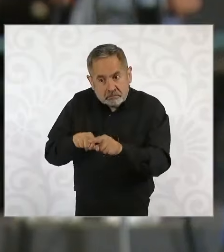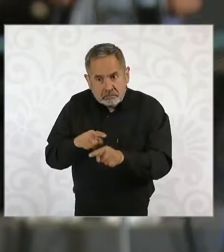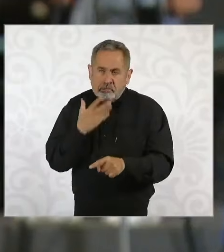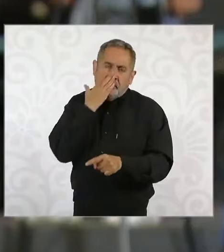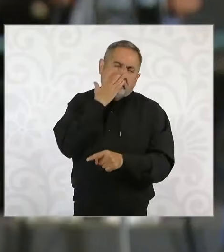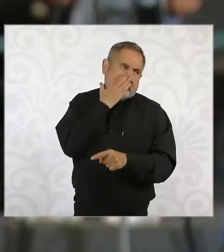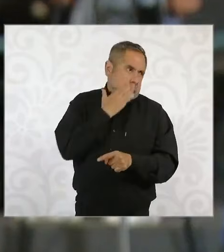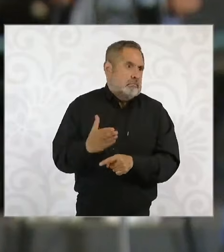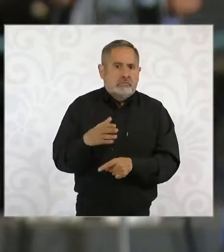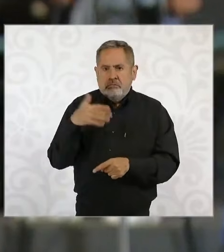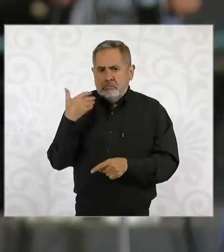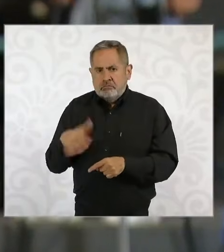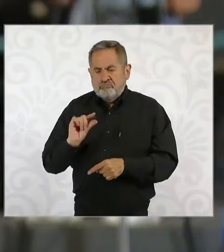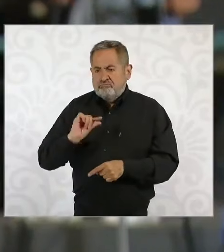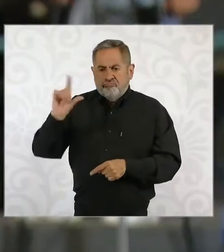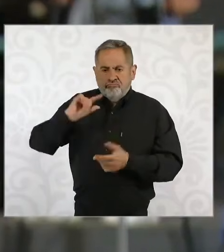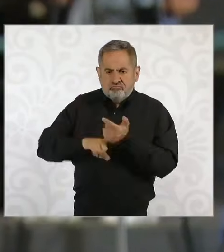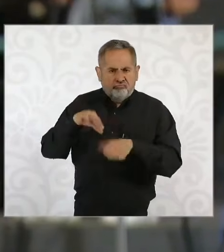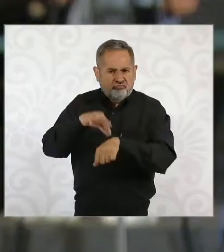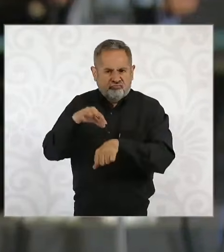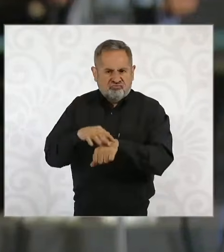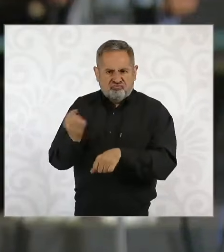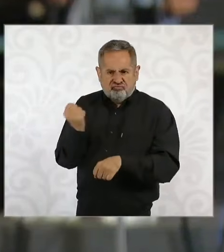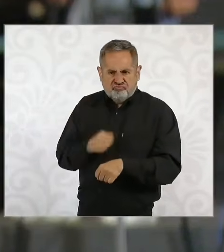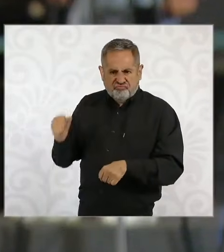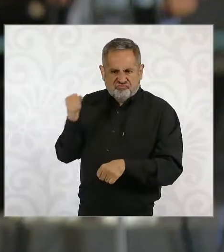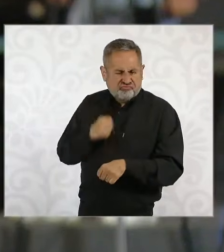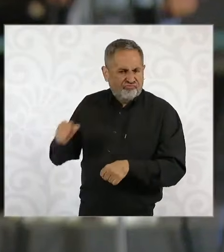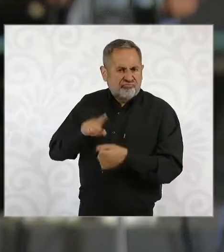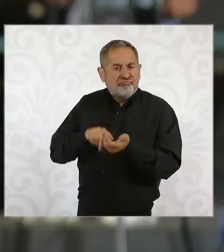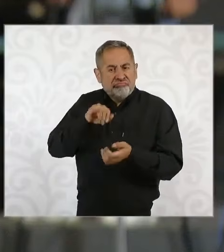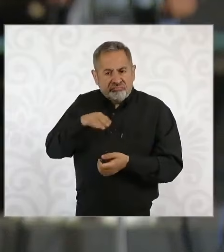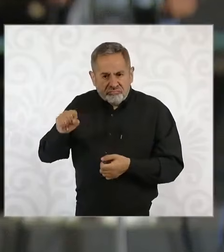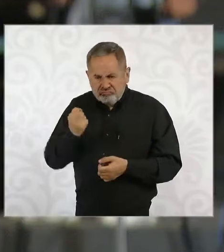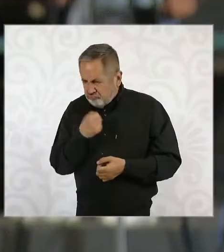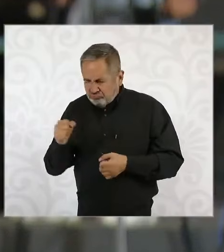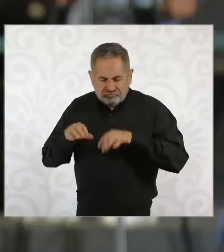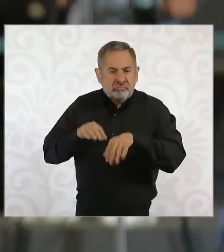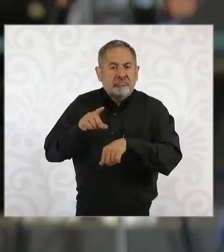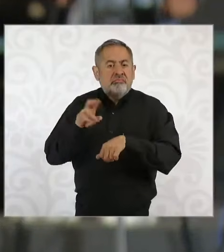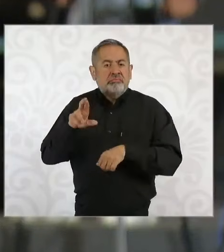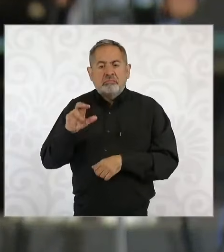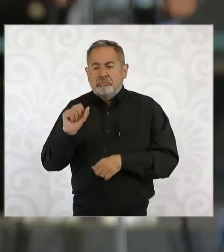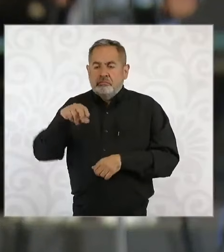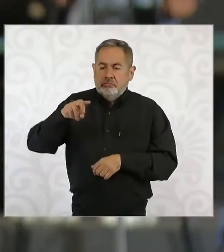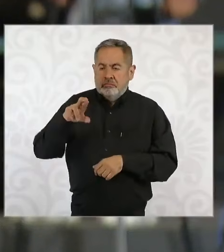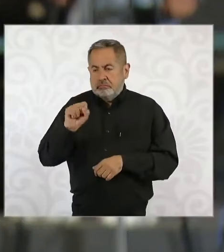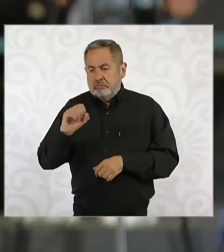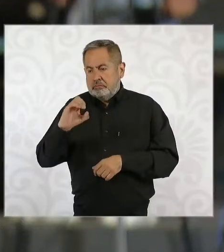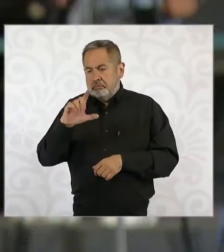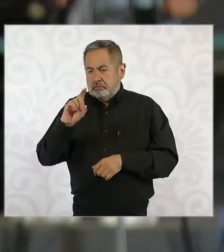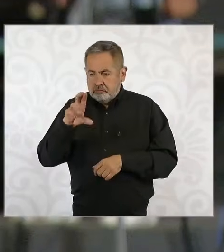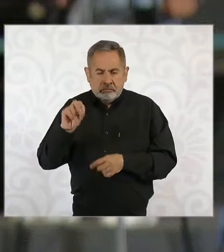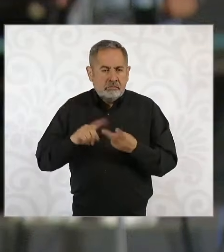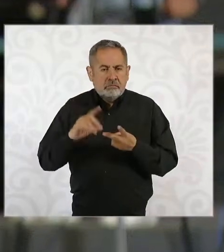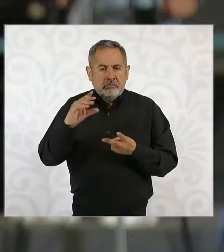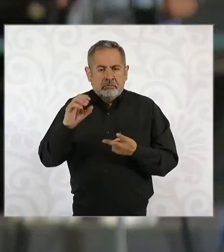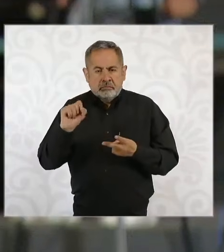excelencia en en los médicos del seguro social como es el doctor Andrés Calderón o César Lagunas,